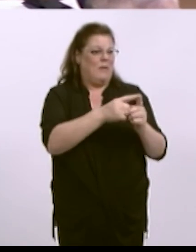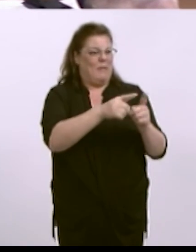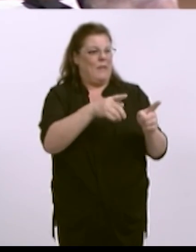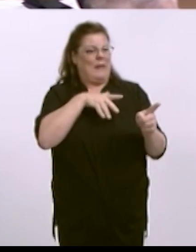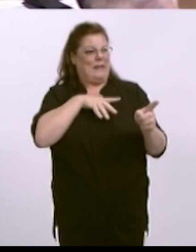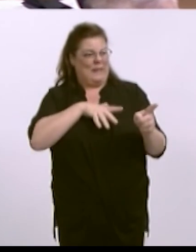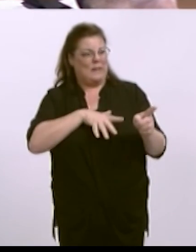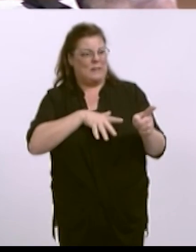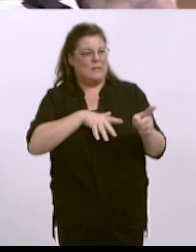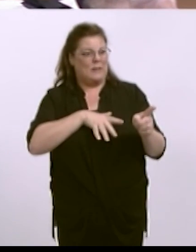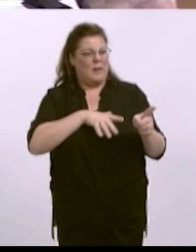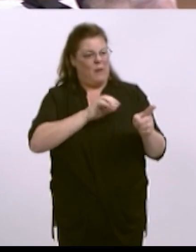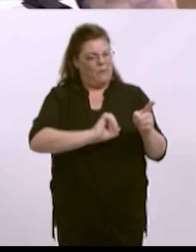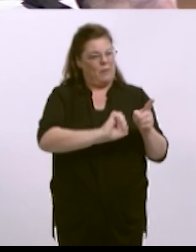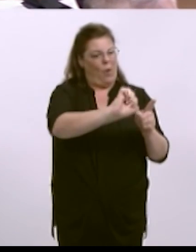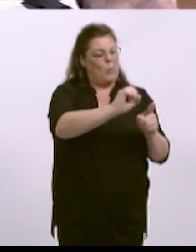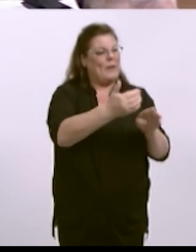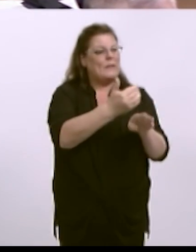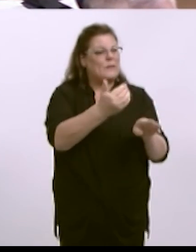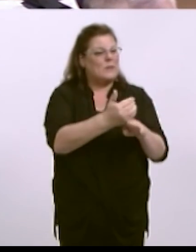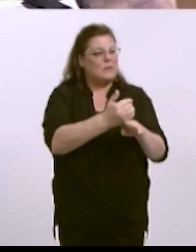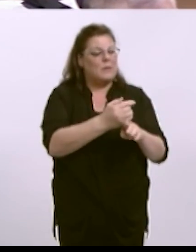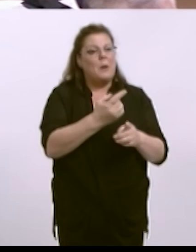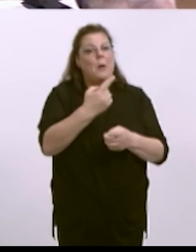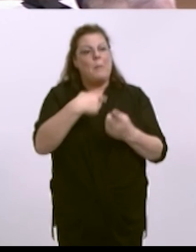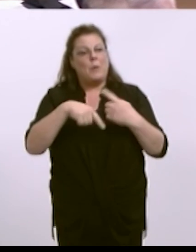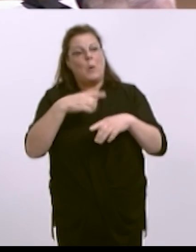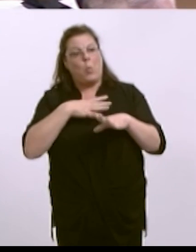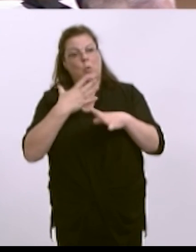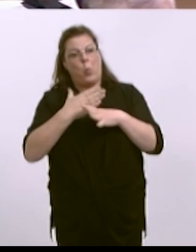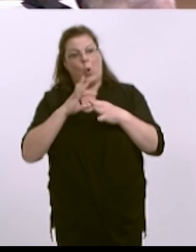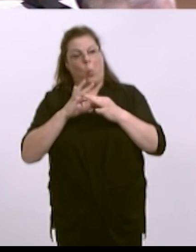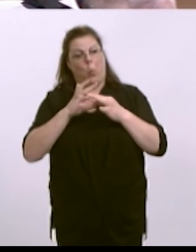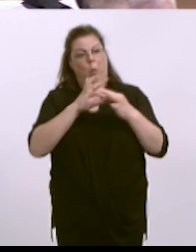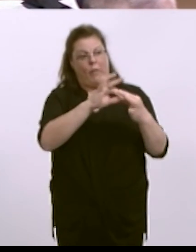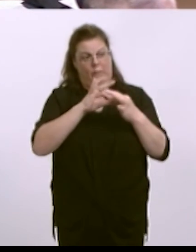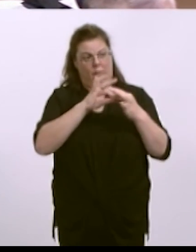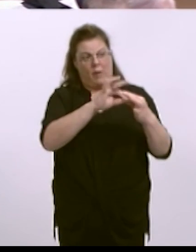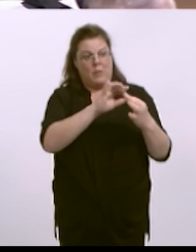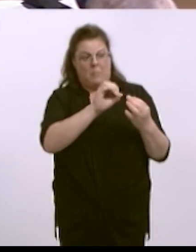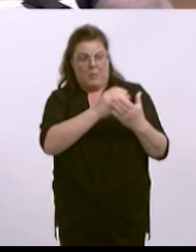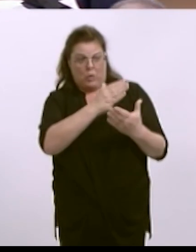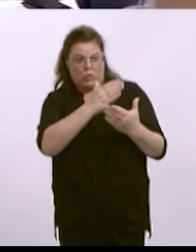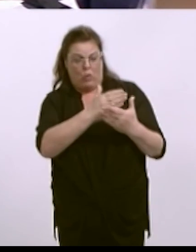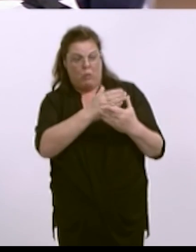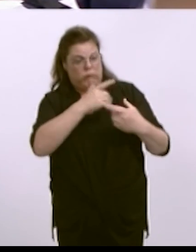er mwyn sicrhau bod yna ddyfodol cynaliadwy iír ardd, ac i ystyried pob ffordd o ariannuír